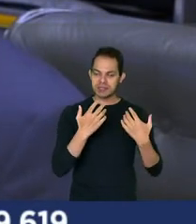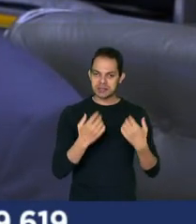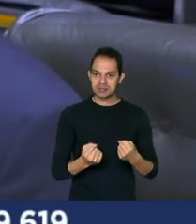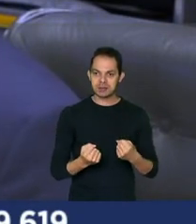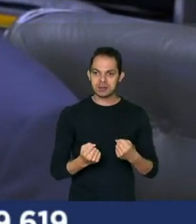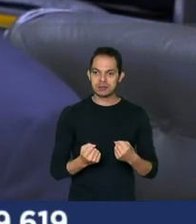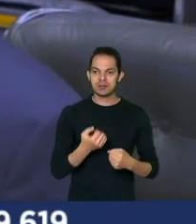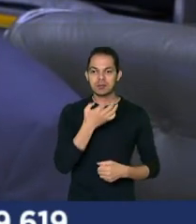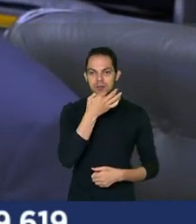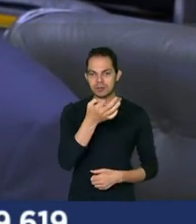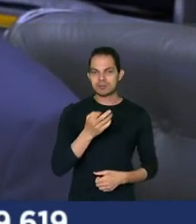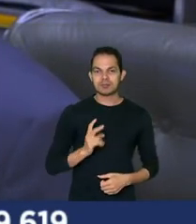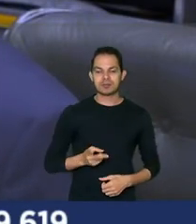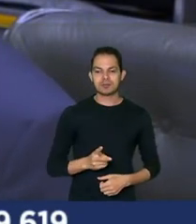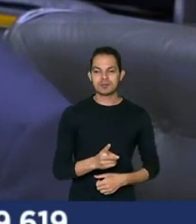DESTAQUES DESSE PROJETO E EU VOTAREI COM A ORIENTAÇÃO DO